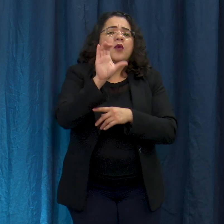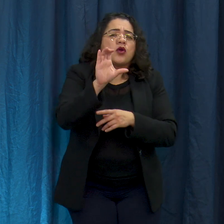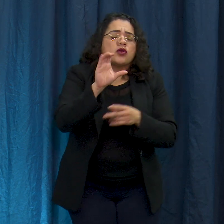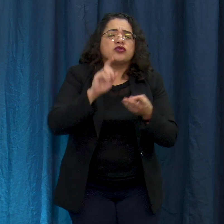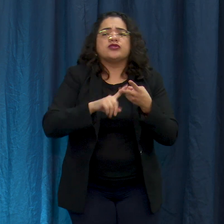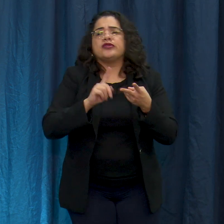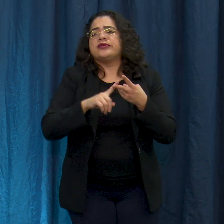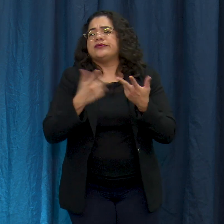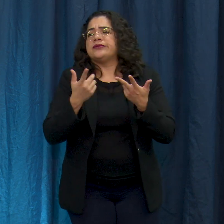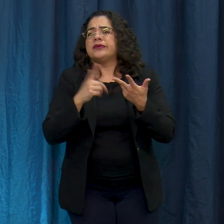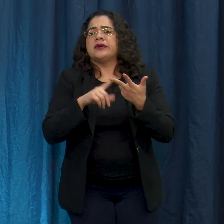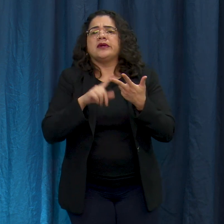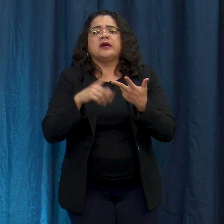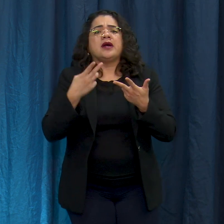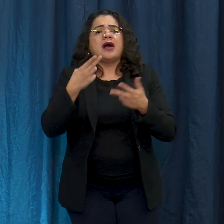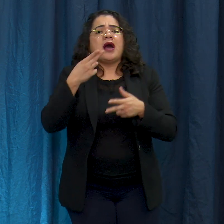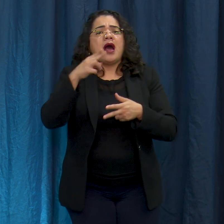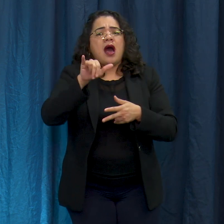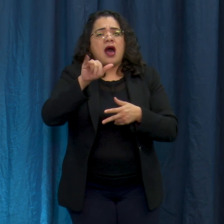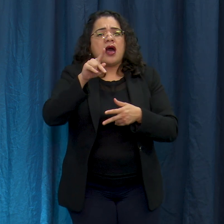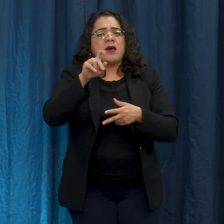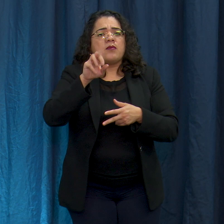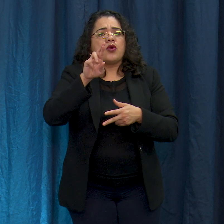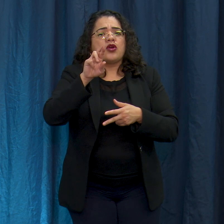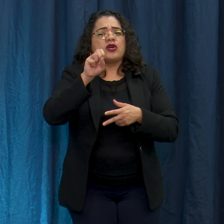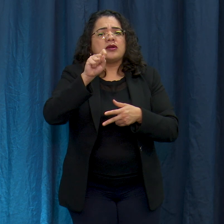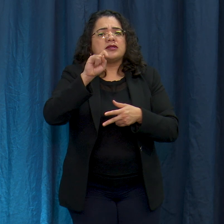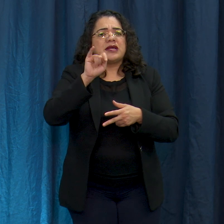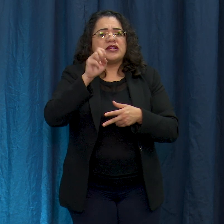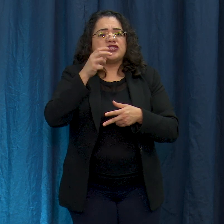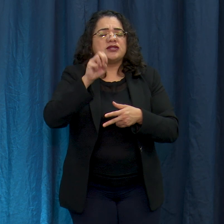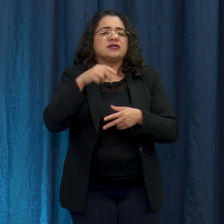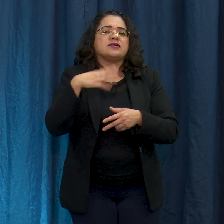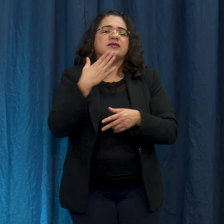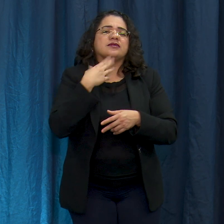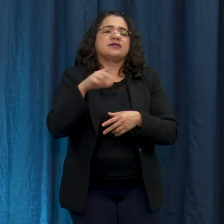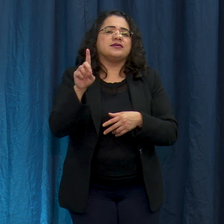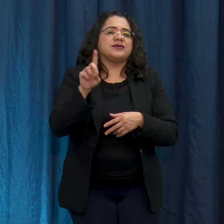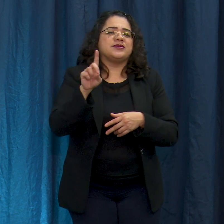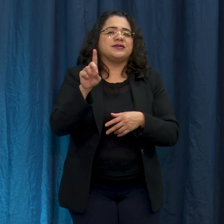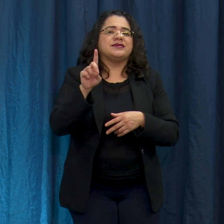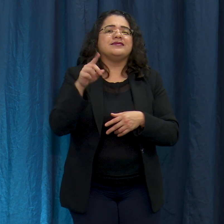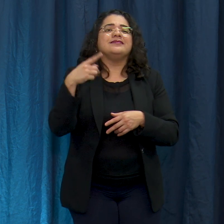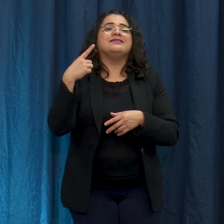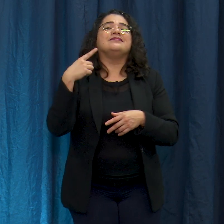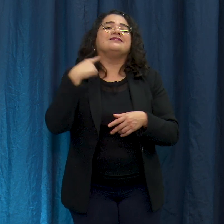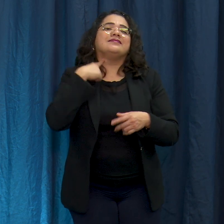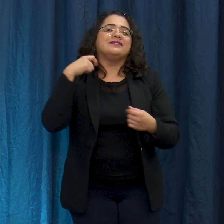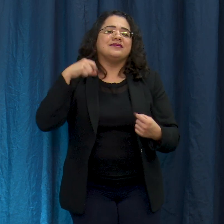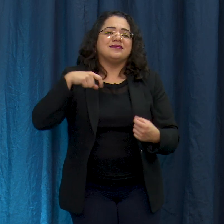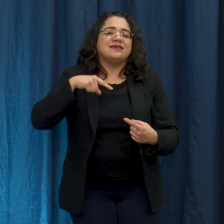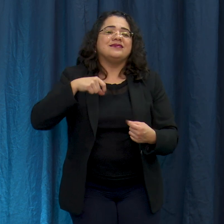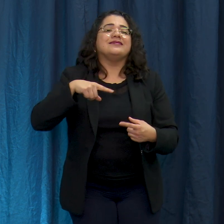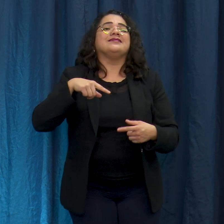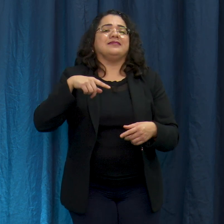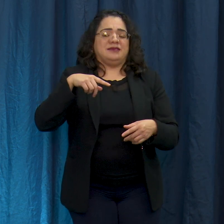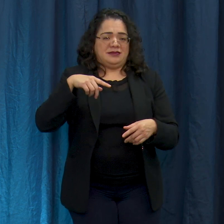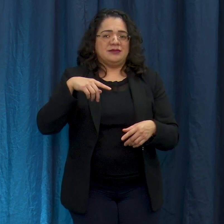mentos para la impartation problemas de tiro a des cholesterol diabetes depression yeah allergy a--'s say recommend o las